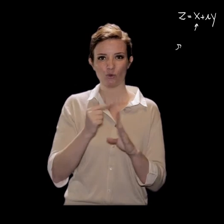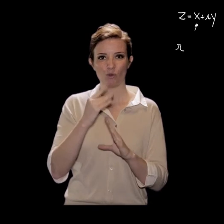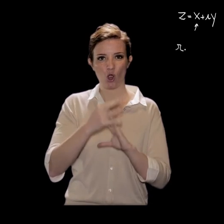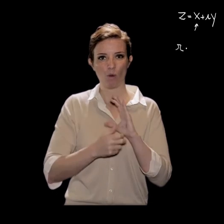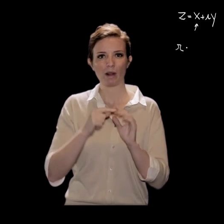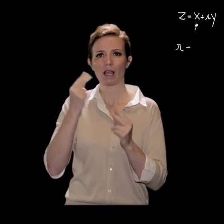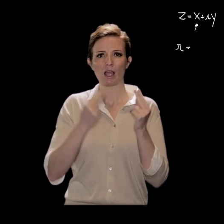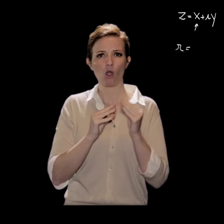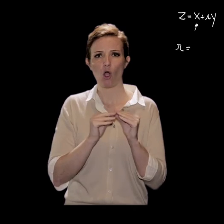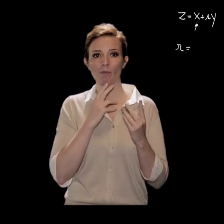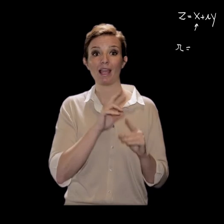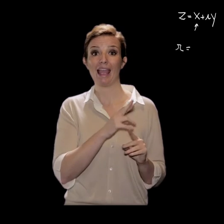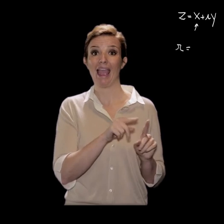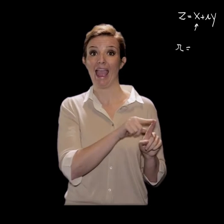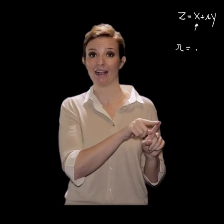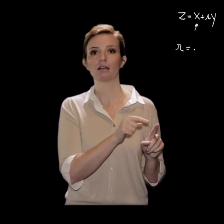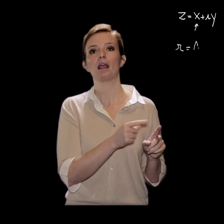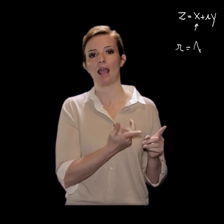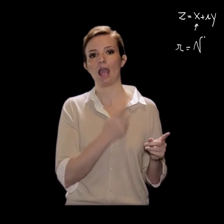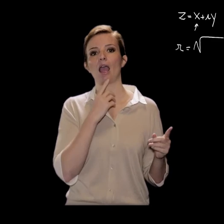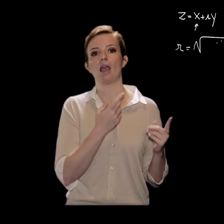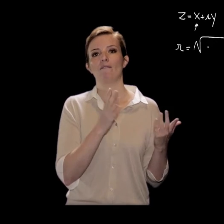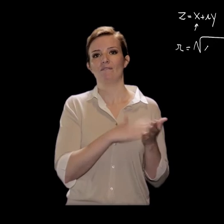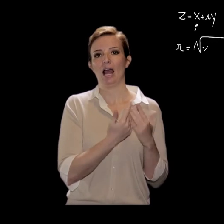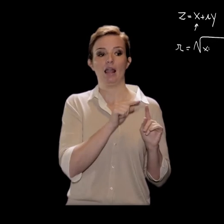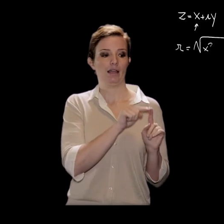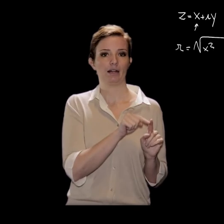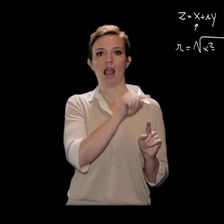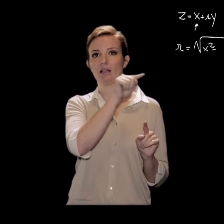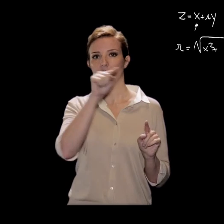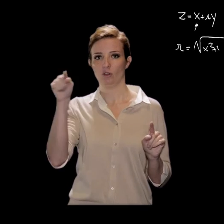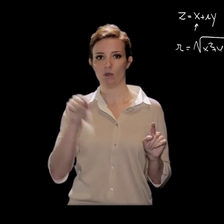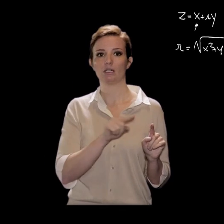La formula di r è la seguente.